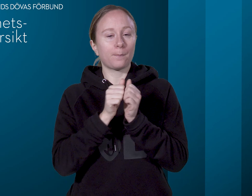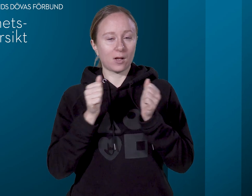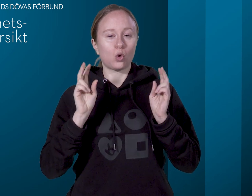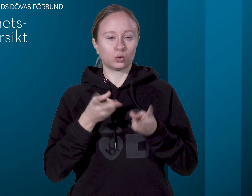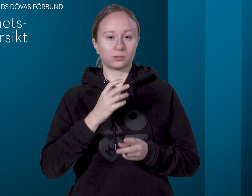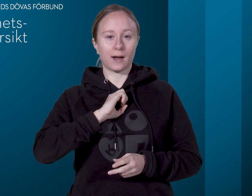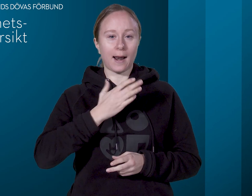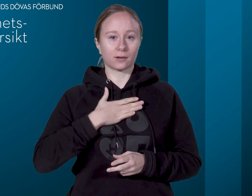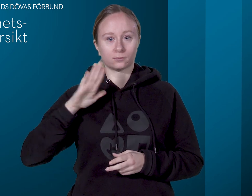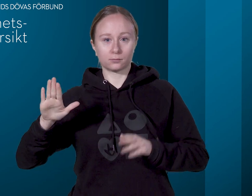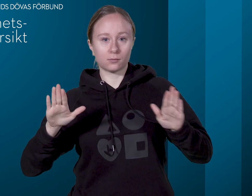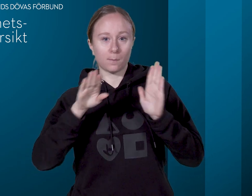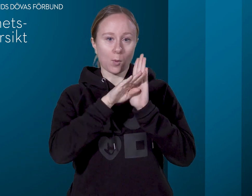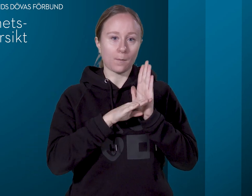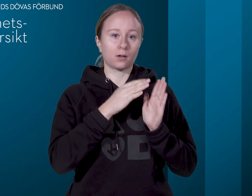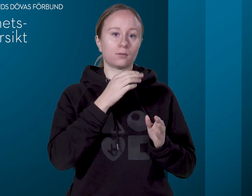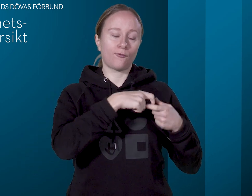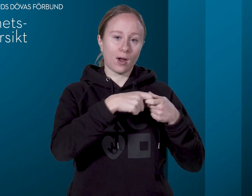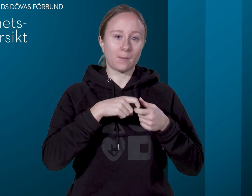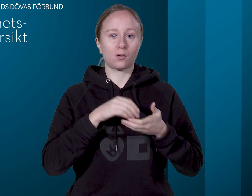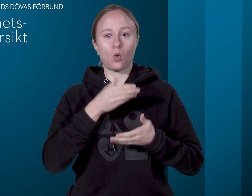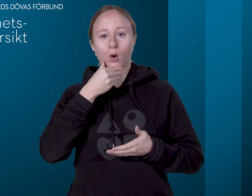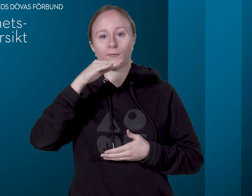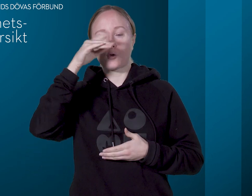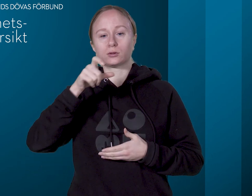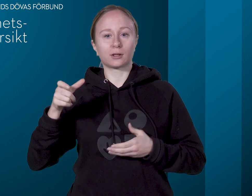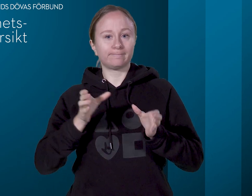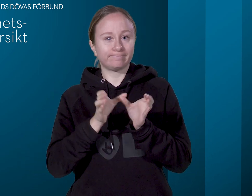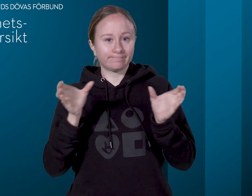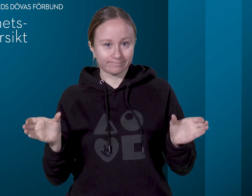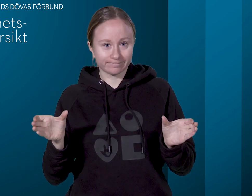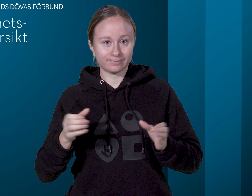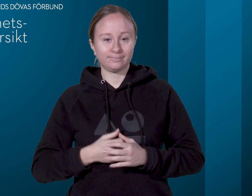men också egna helheter för familjerna och egna för unga vuxna.